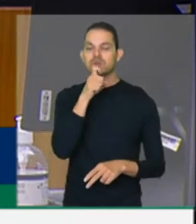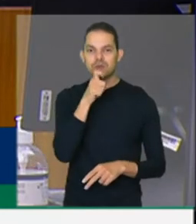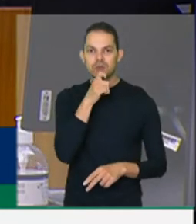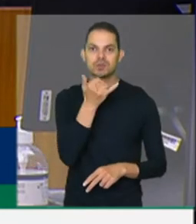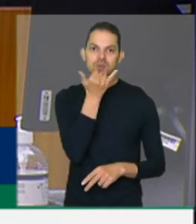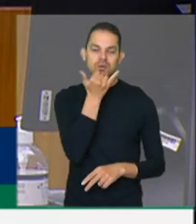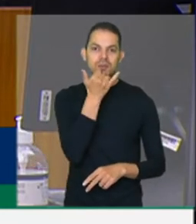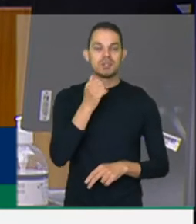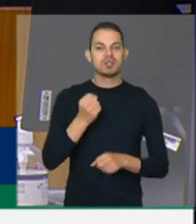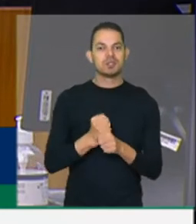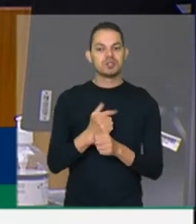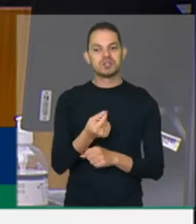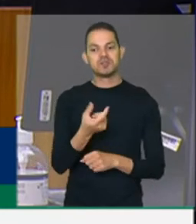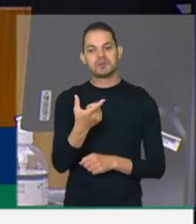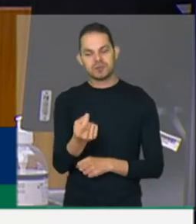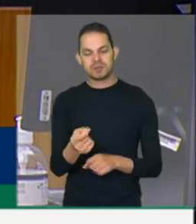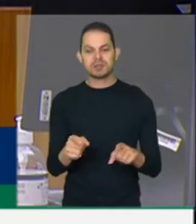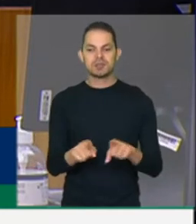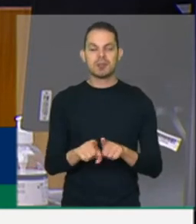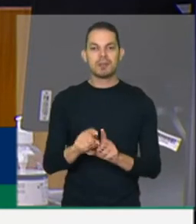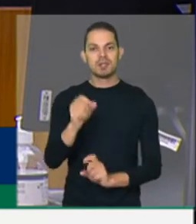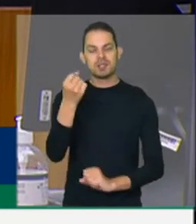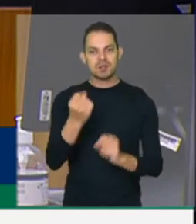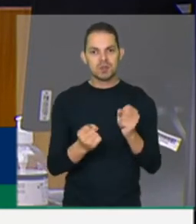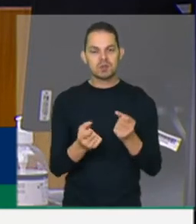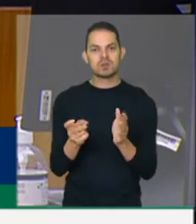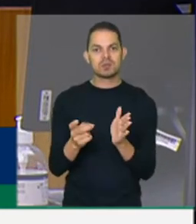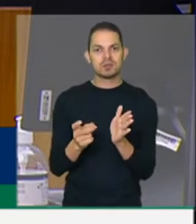RELAÇÕES DE PARECERES DO DESENVOLVIMENTO ECONÔMICO, INDÚSTRIA, COMÉRCIO, SERVIÇ O, TRIBUTAÇÃO, CONSTITUIÇÃ